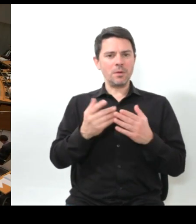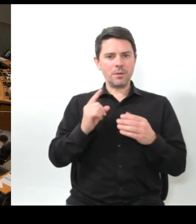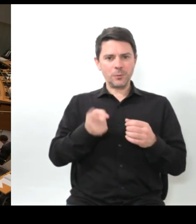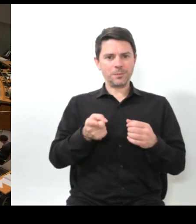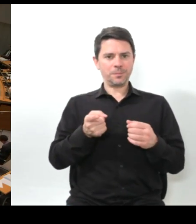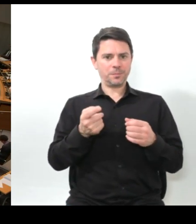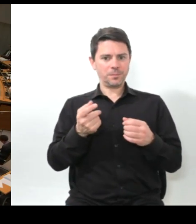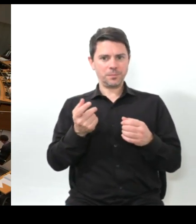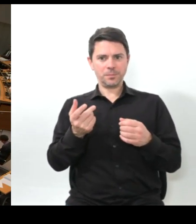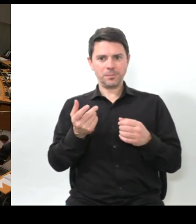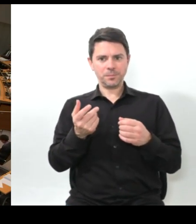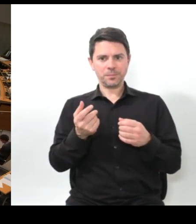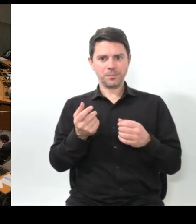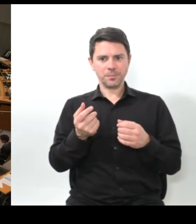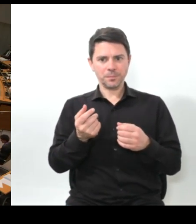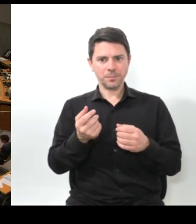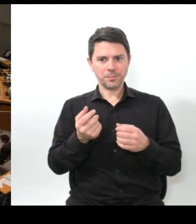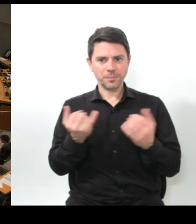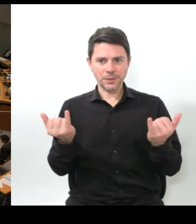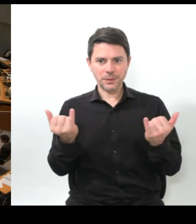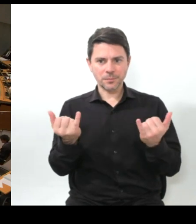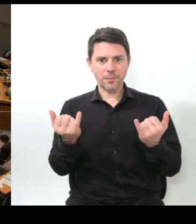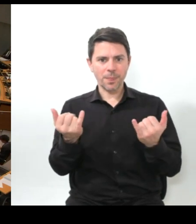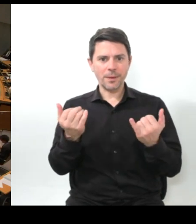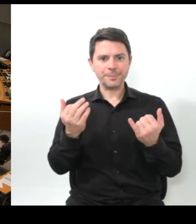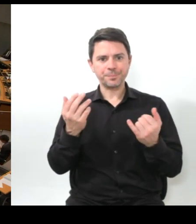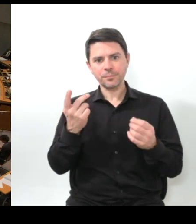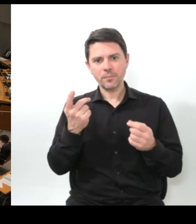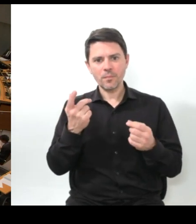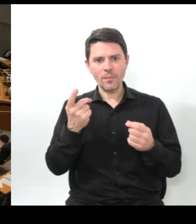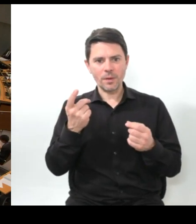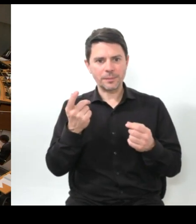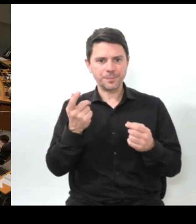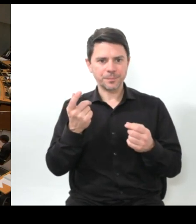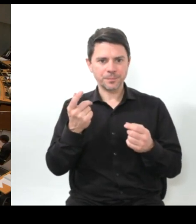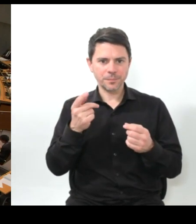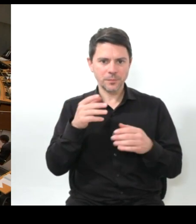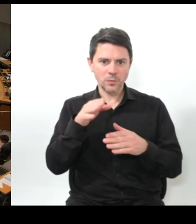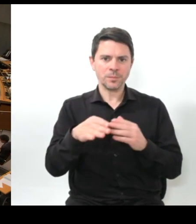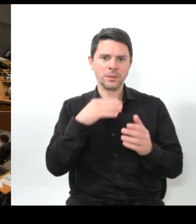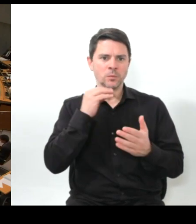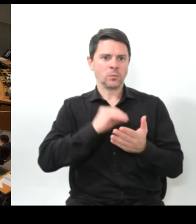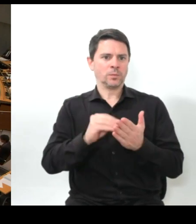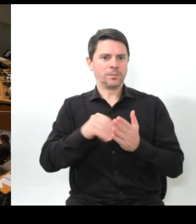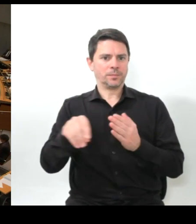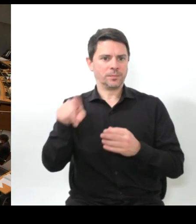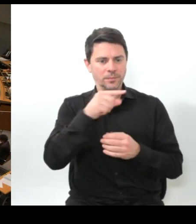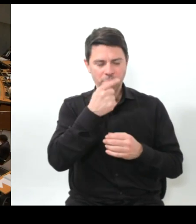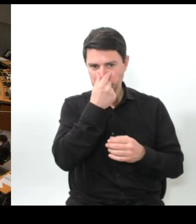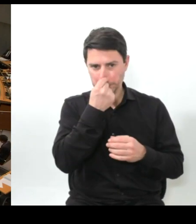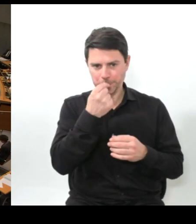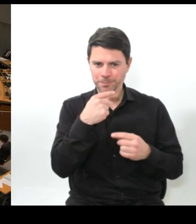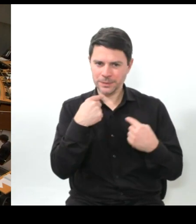sicherzustellen. Und ich habe es gerade erwähnt, dass die teils oft doch einen Unterschied machen. Wir halten Wort.